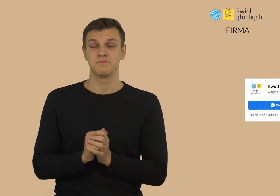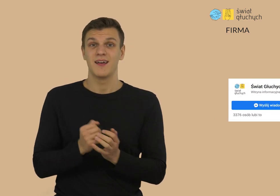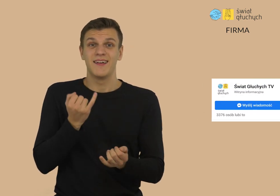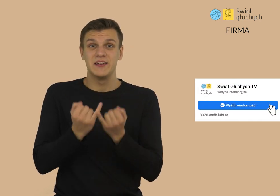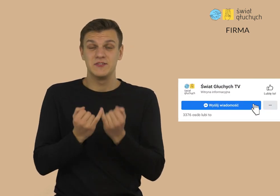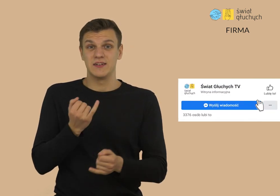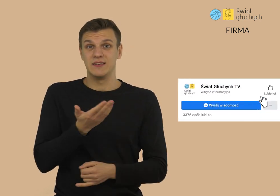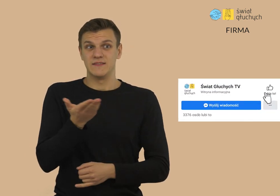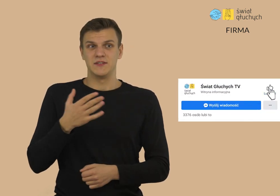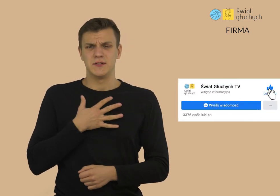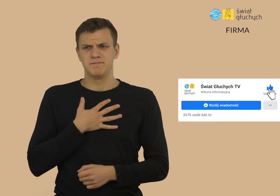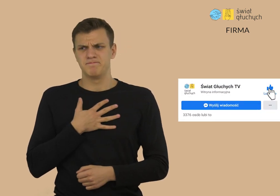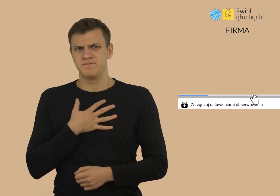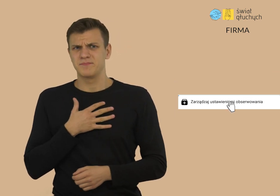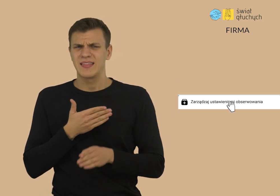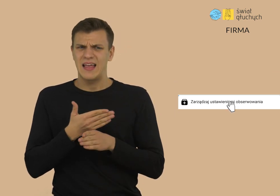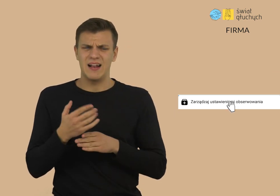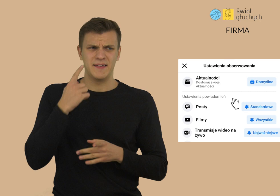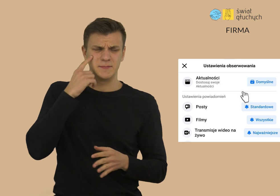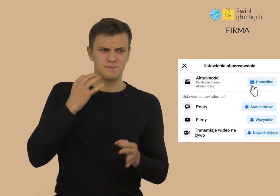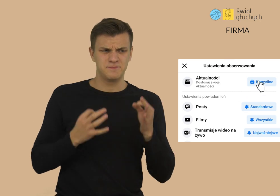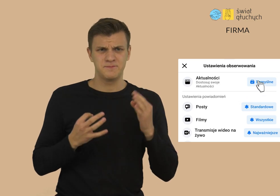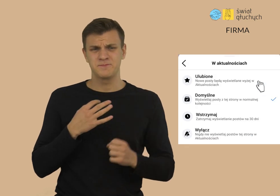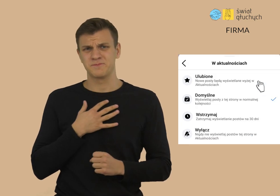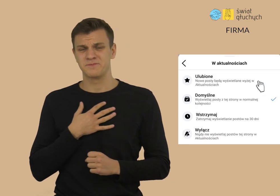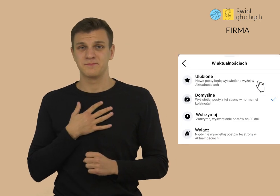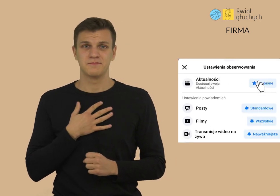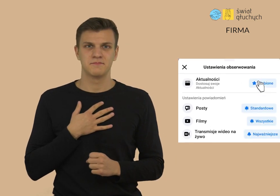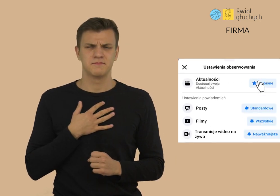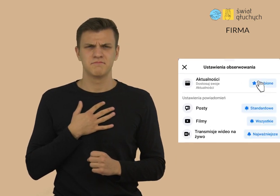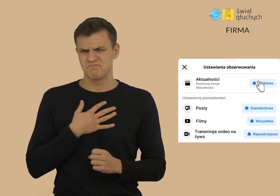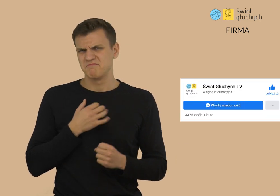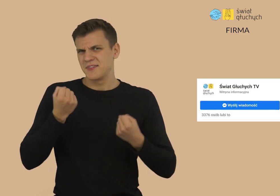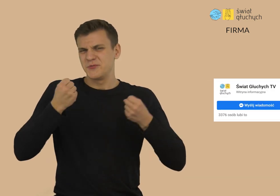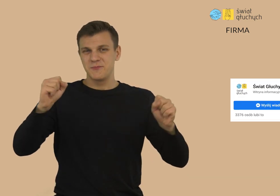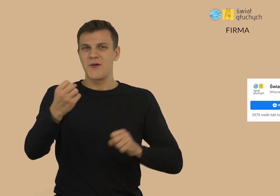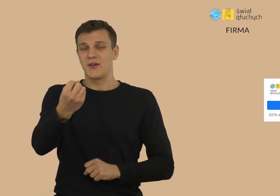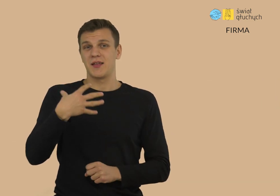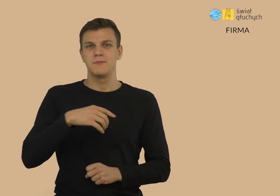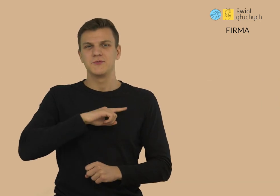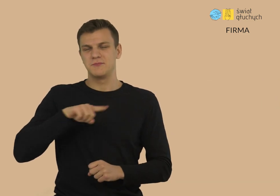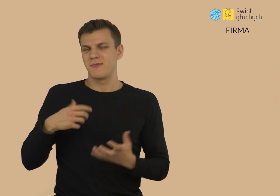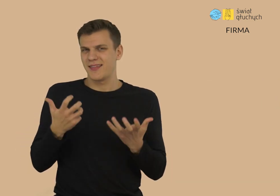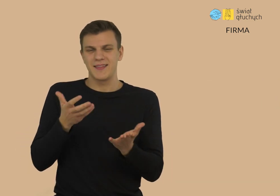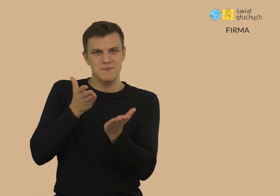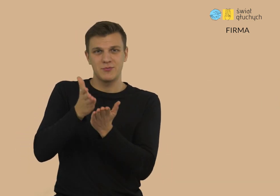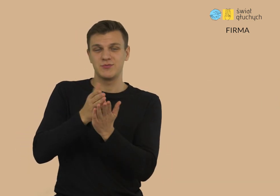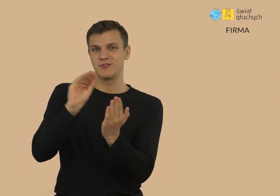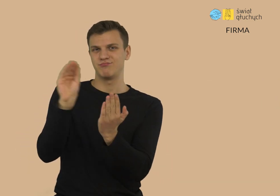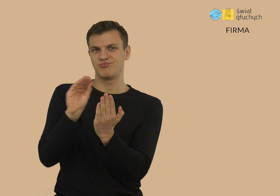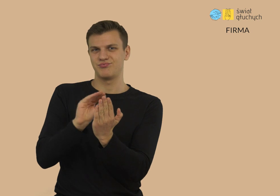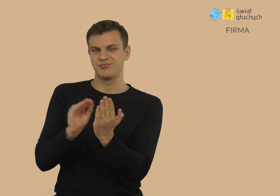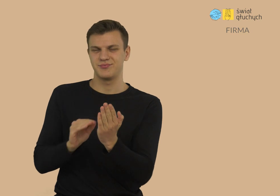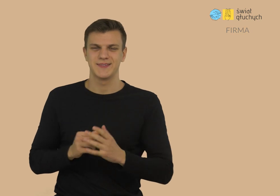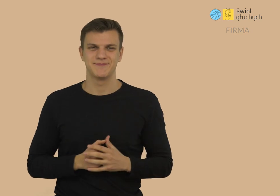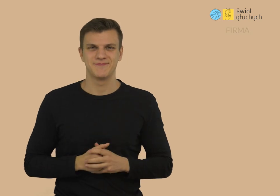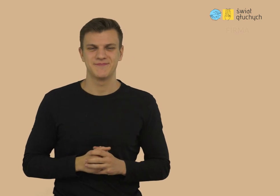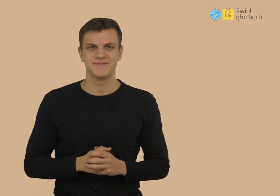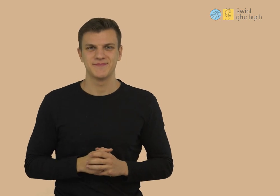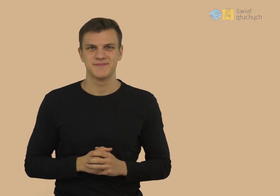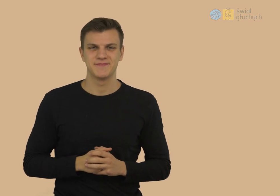Jeśli jednak dalej nie czujesz się z tym pewnie, masz jakieś wątpliwości – śmiało do nas napisz, z chęcią Ci pomożemy.